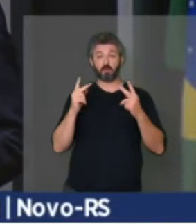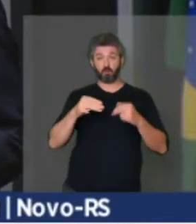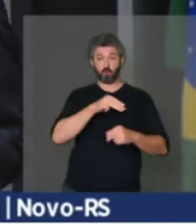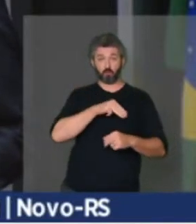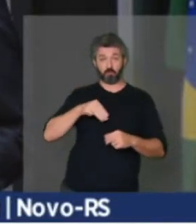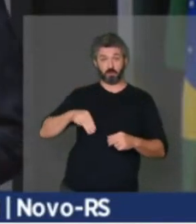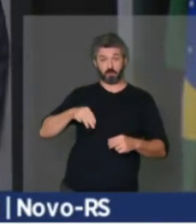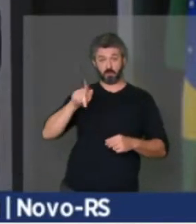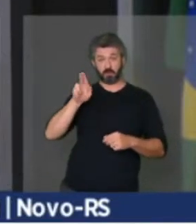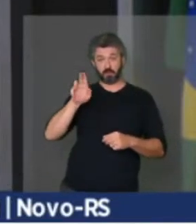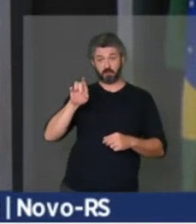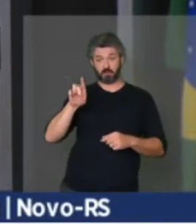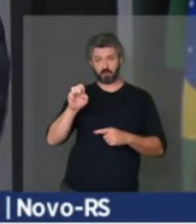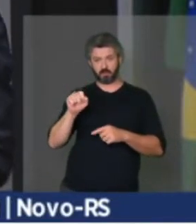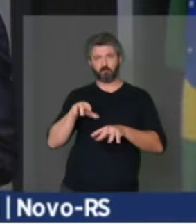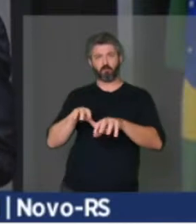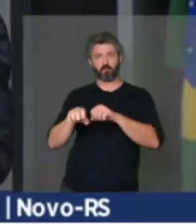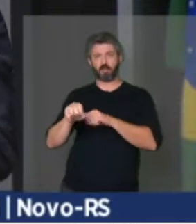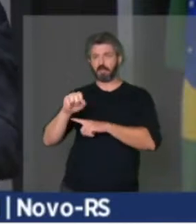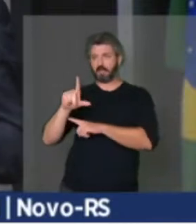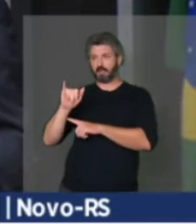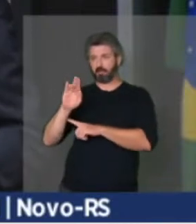NÓS DA BANCADA SOMOS LIBERAIS, LIBERAIS CONVICTOS. O QUE FEZ COM QUE... NO